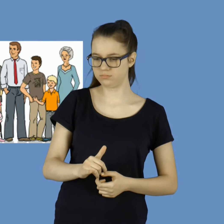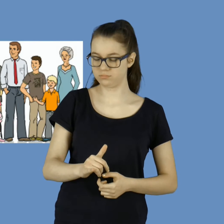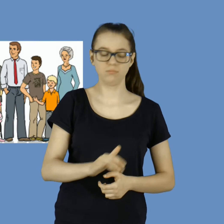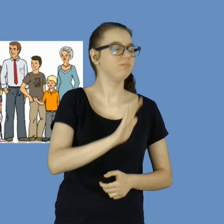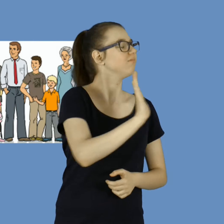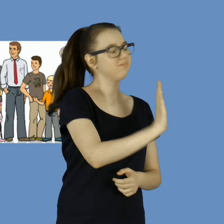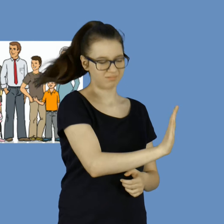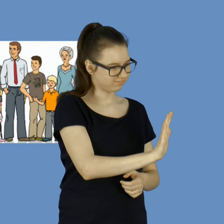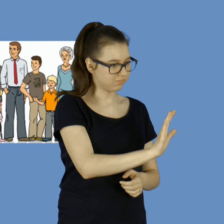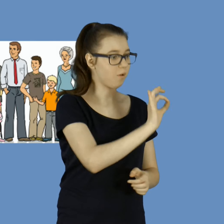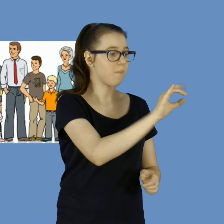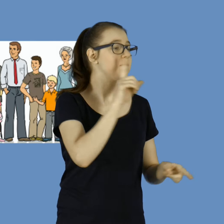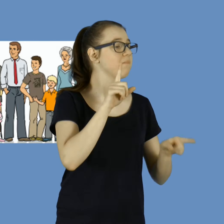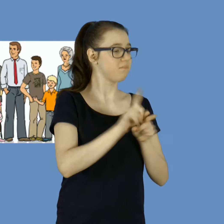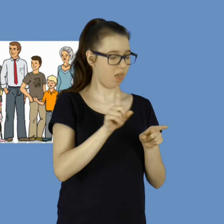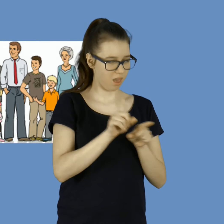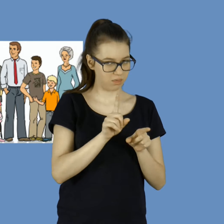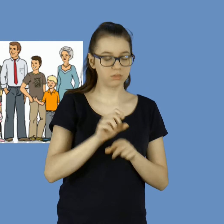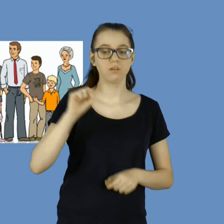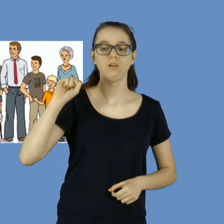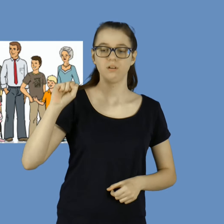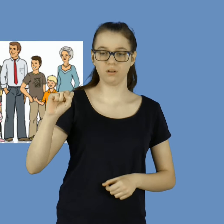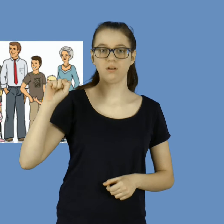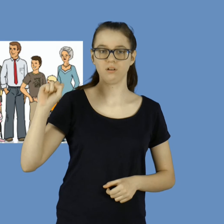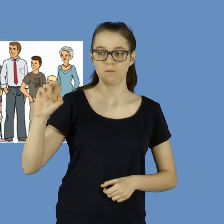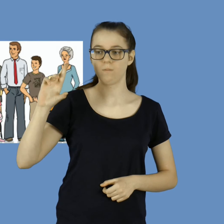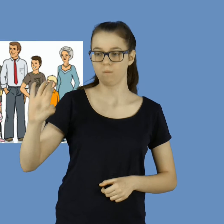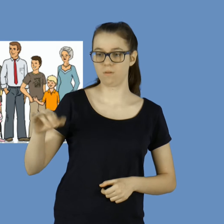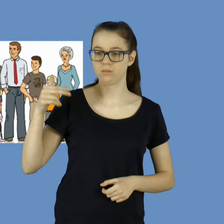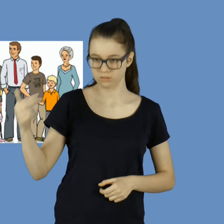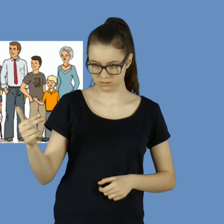Bóg na to, że poradzi sobie. Pomoże Mojżeszowi jego brat Aaron.